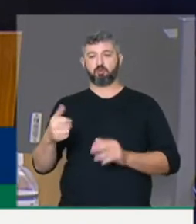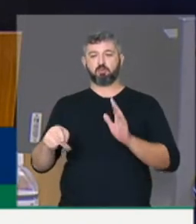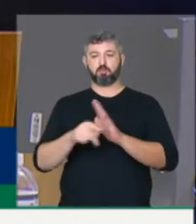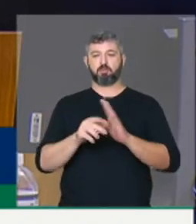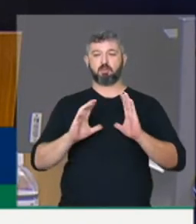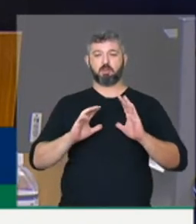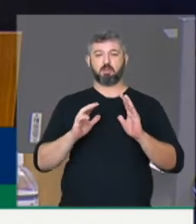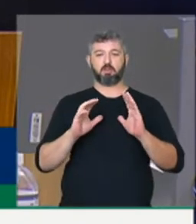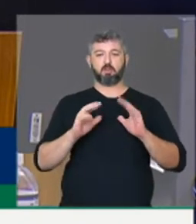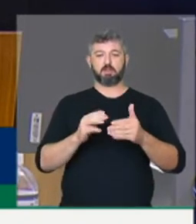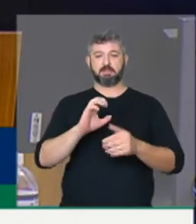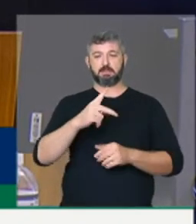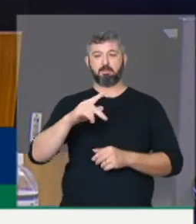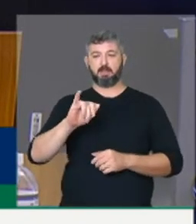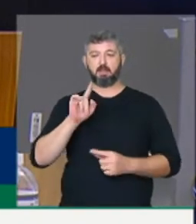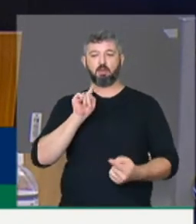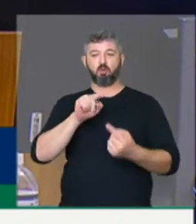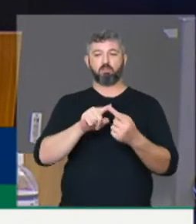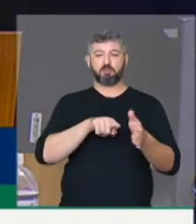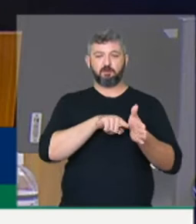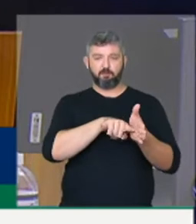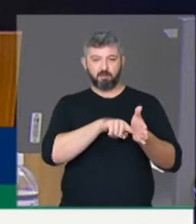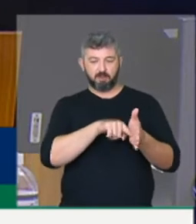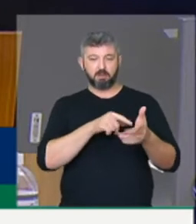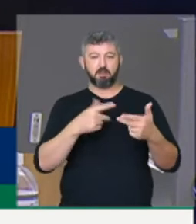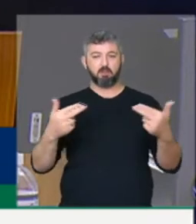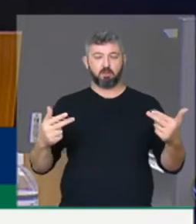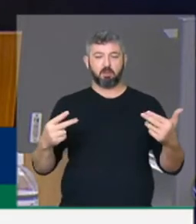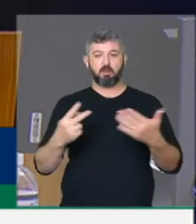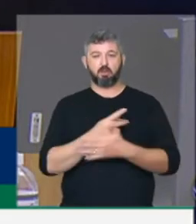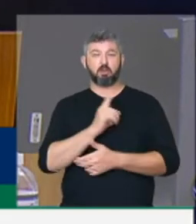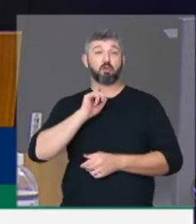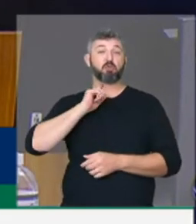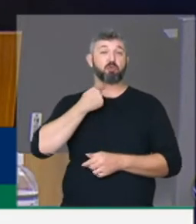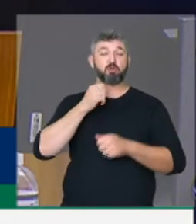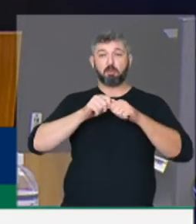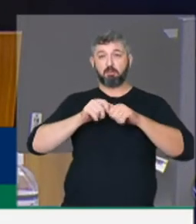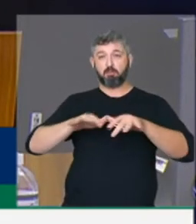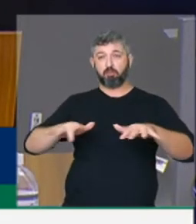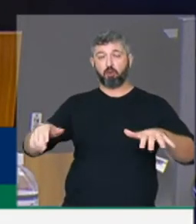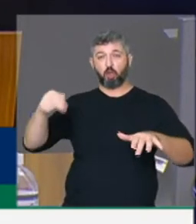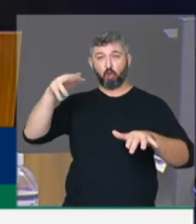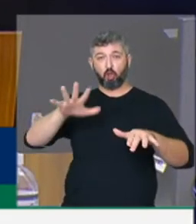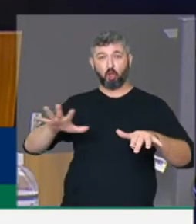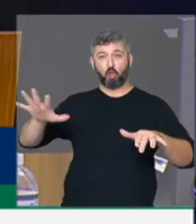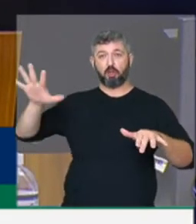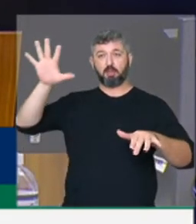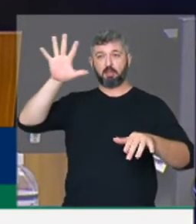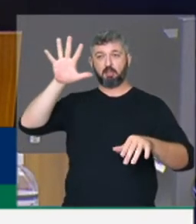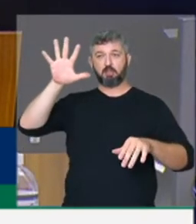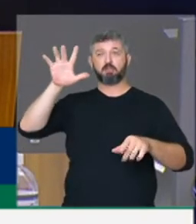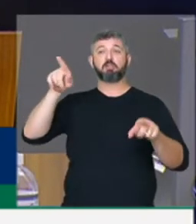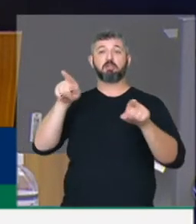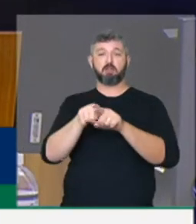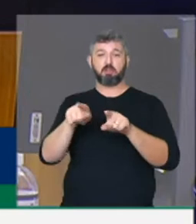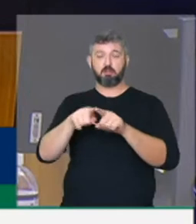REQUERIMENTO N° 60721 DA COMISSÃO PARLAMENTAR DE INQUÉRITO, COM FINALIDADE DE INVESTIGAR AS ORIGENS DAS MANCHAS DE ÓLEO QUE SE ESPALHARAM PELO LITORAL DO NORDESTE BEM COMO AVALIAR AS MEDIDAS QUE ESTÃO SENDO